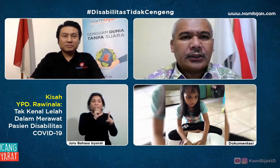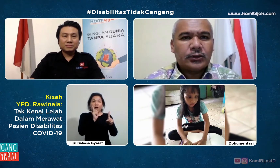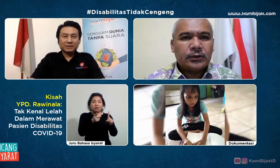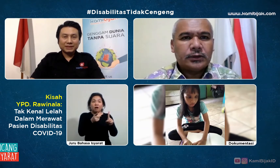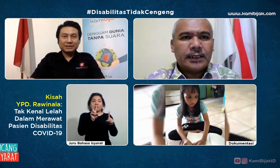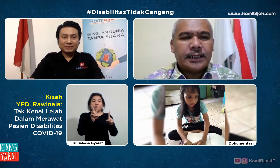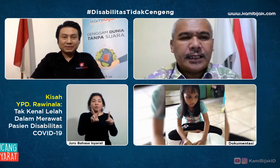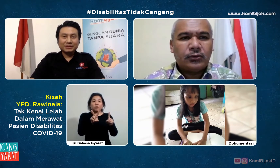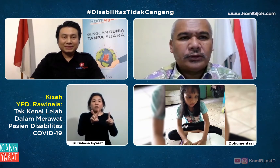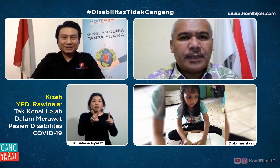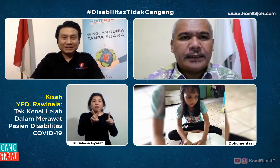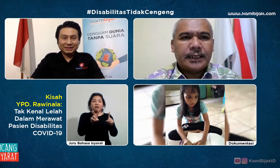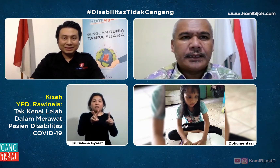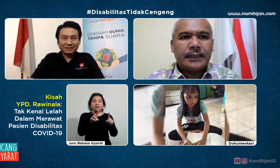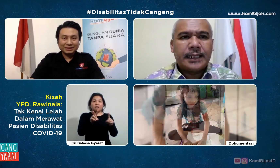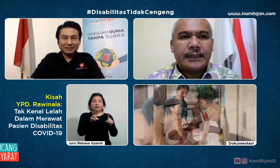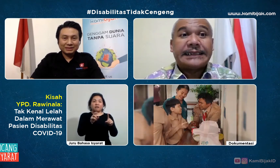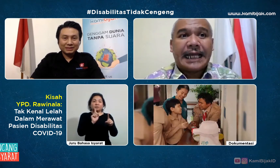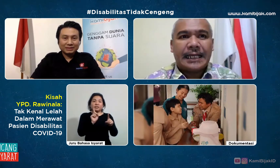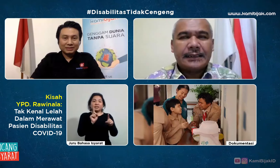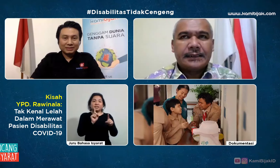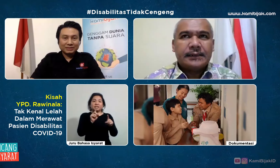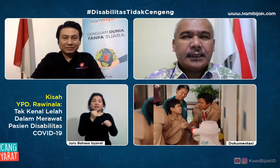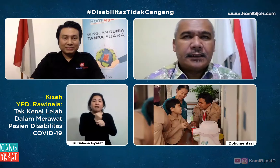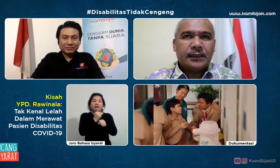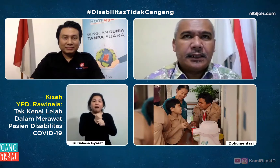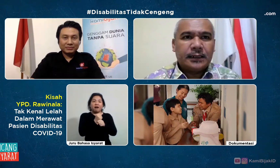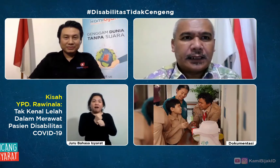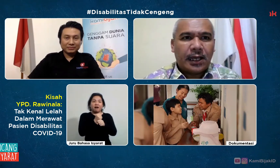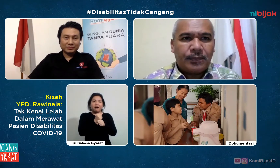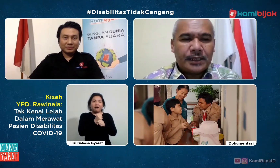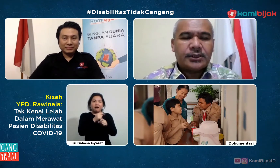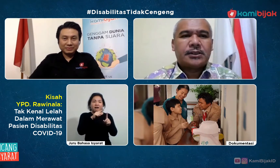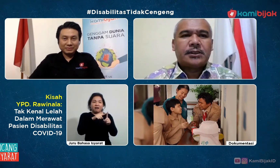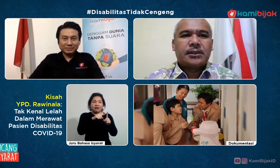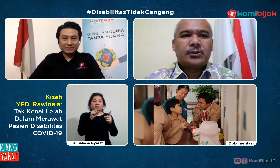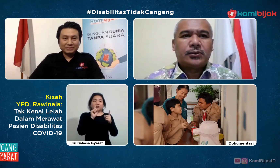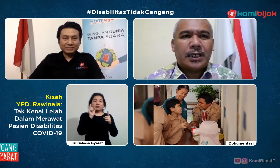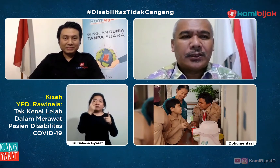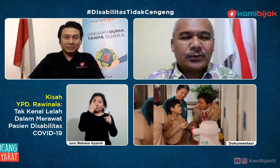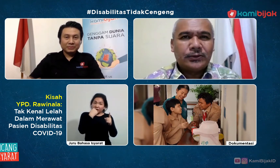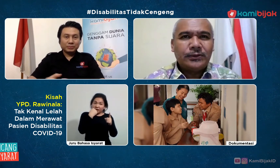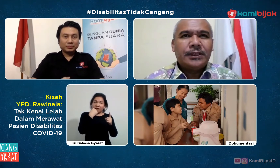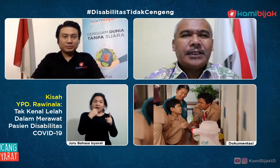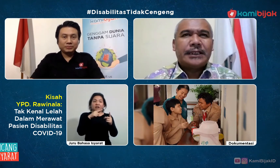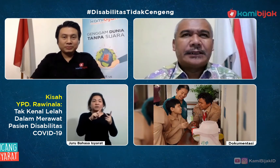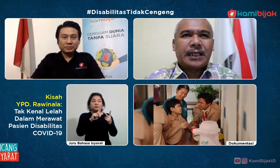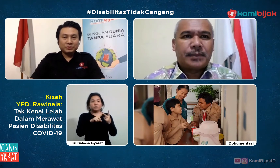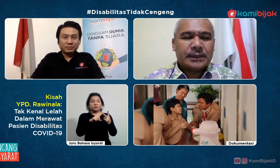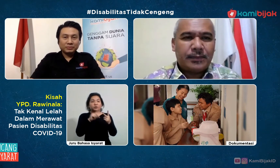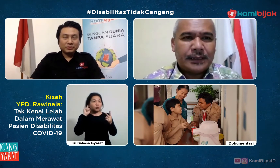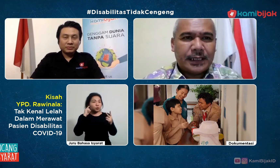dari satu ganda yang utama adalah ganda netra jadi Mitra plus tunarungu Netral plus